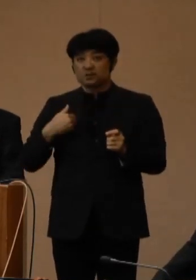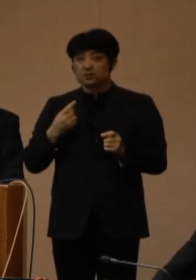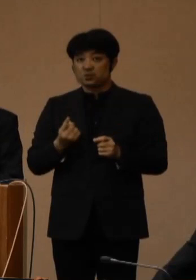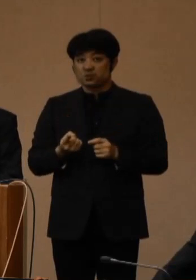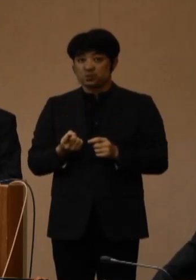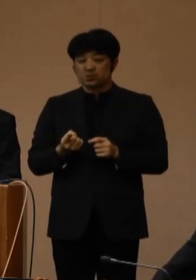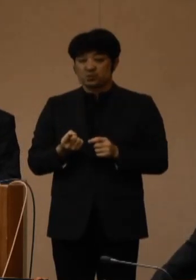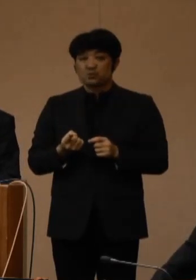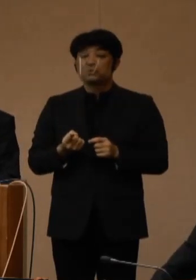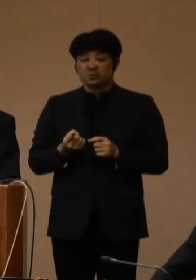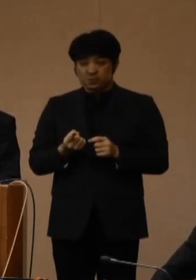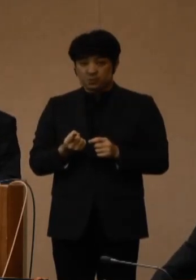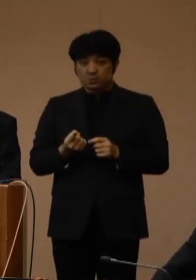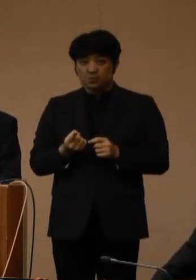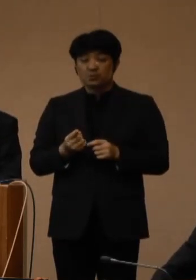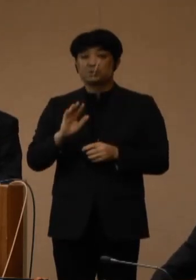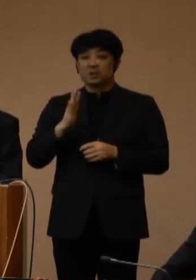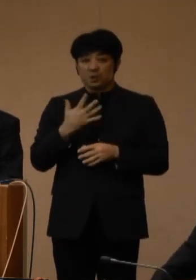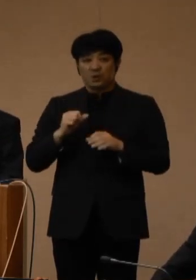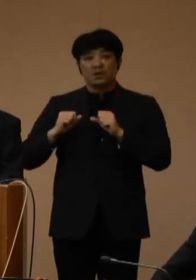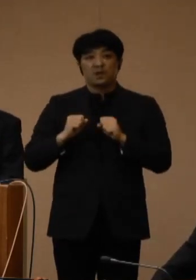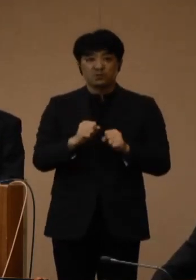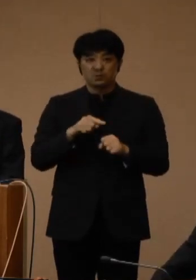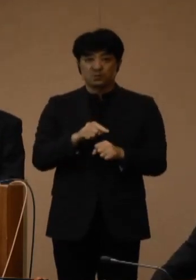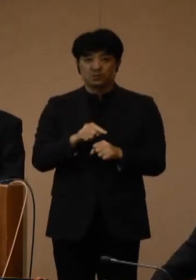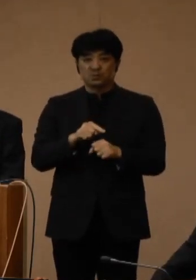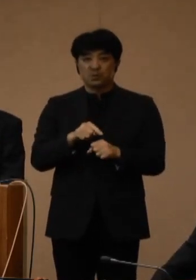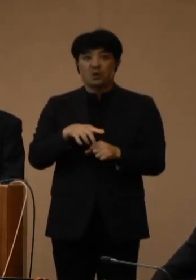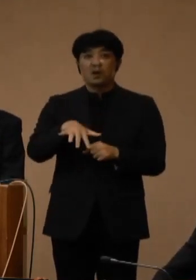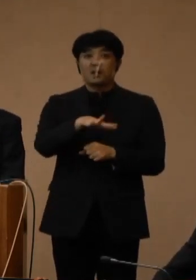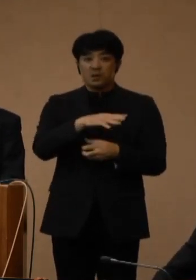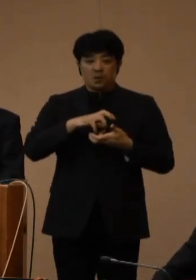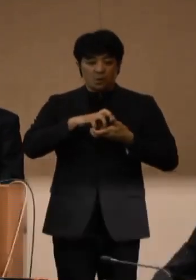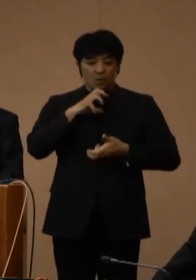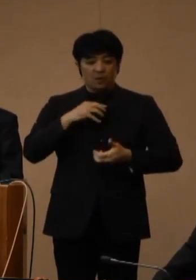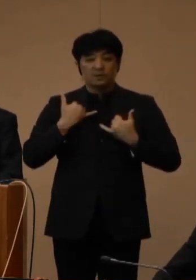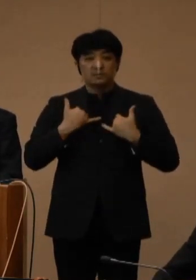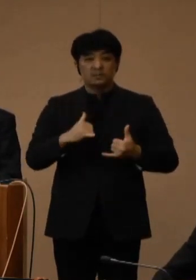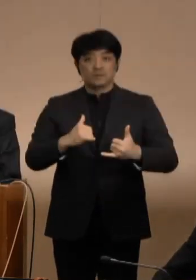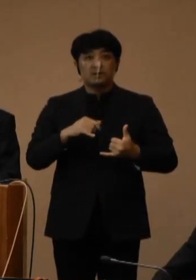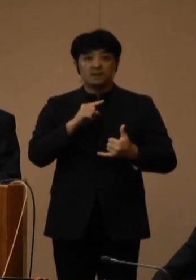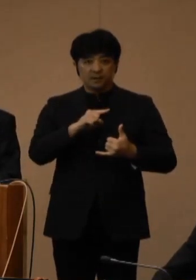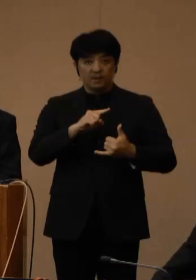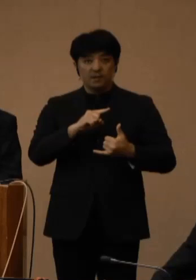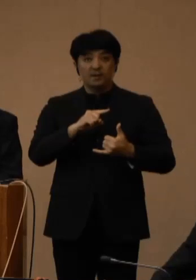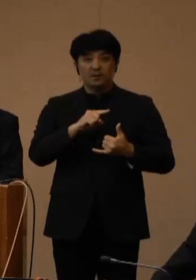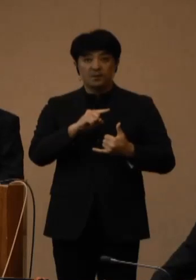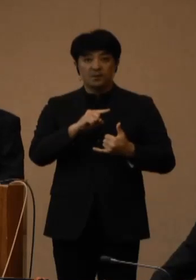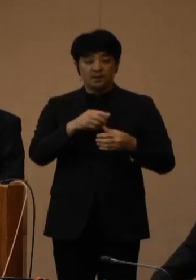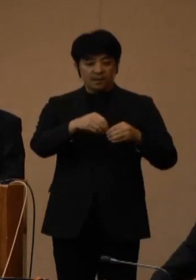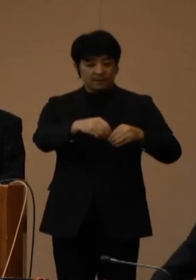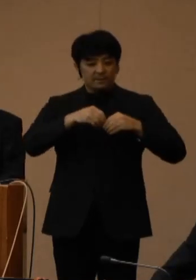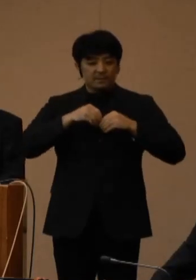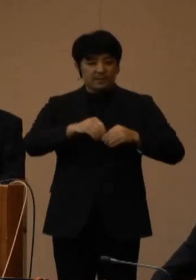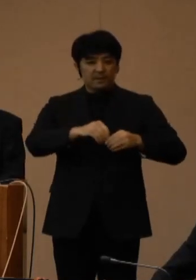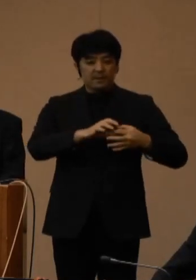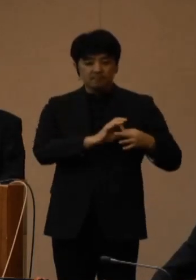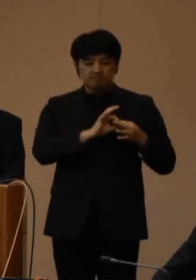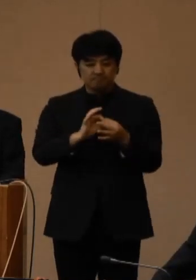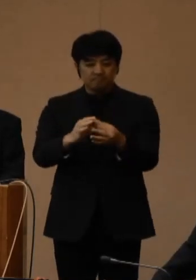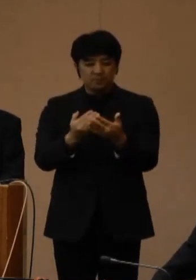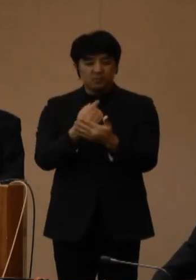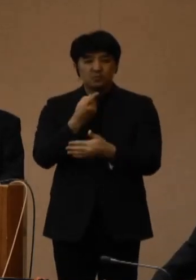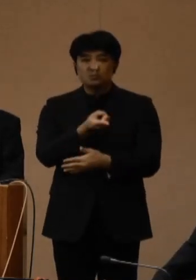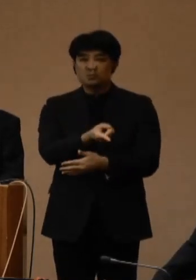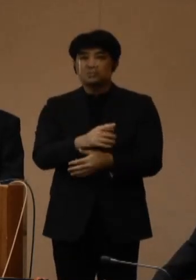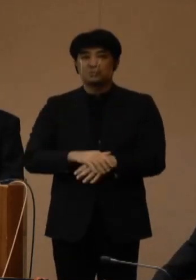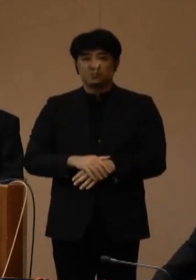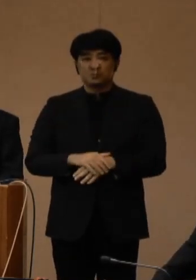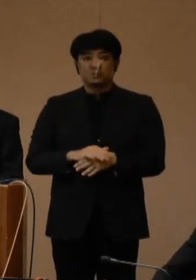ひいては高齢者の感染につながりかねません。そこで、県医師会では、ここまでお話しした